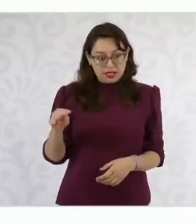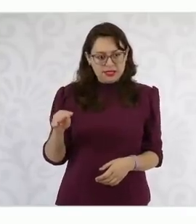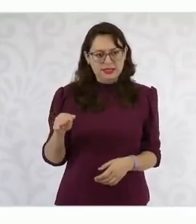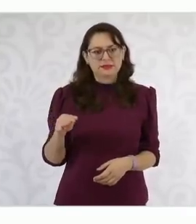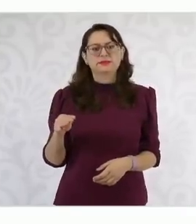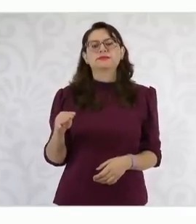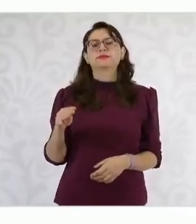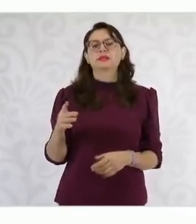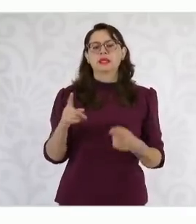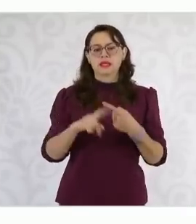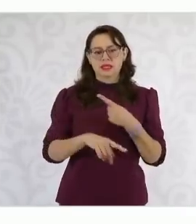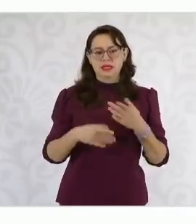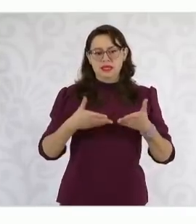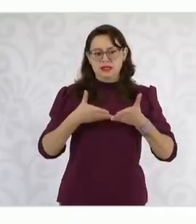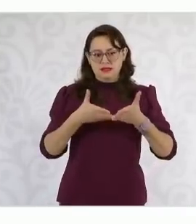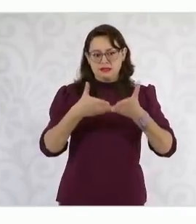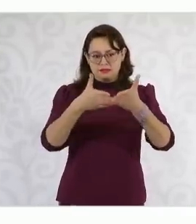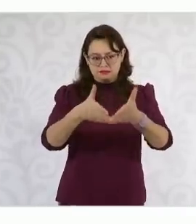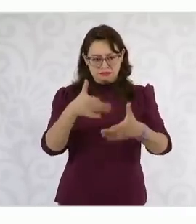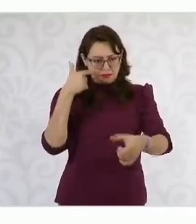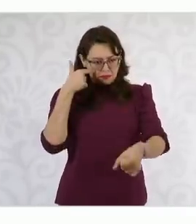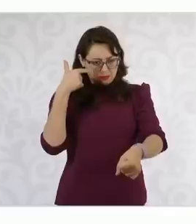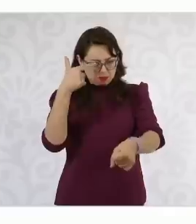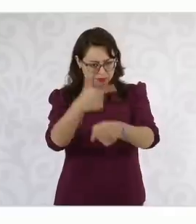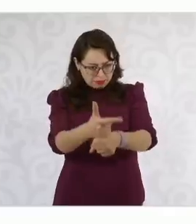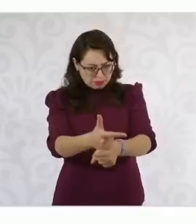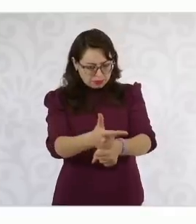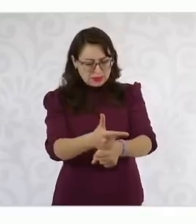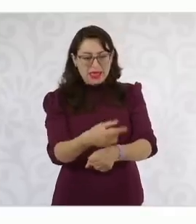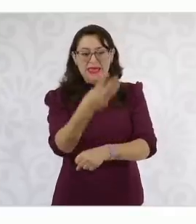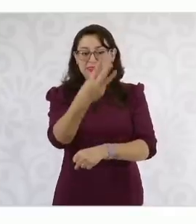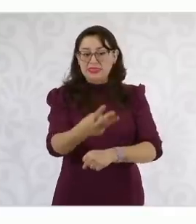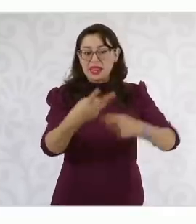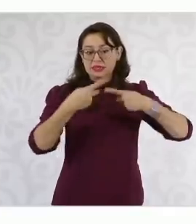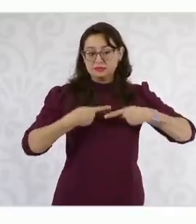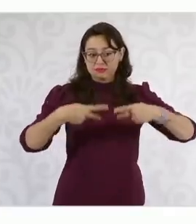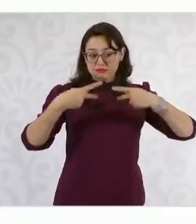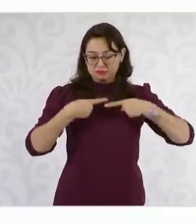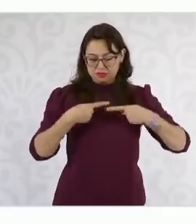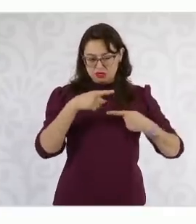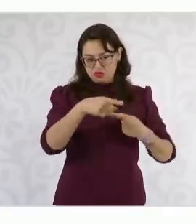naval se localizó una embarcación Donde fueron detenidas tres personas de nacionalidad extranjera